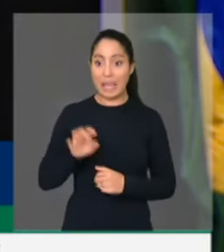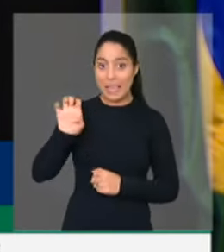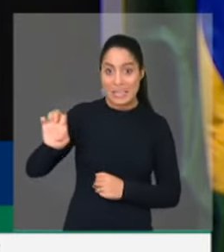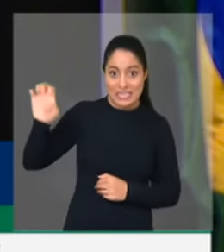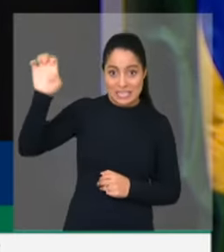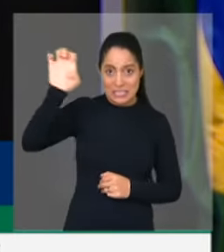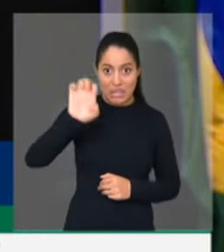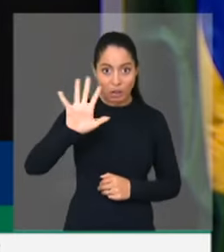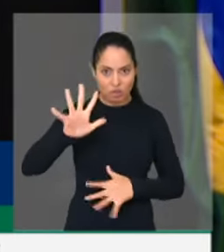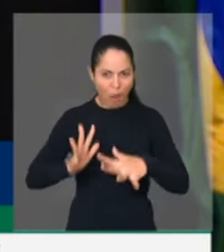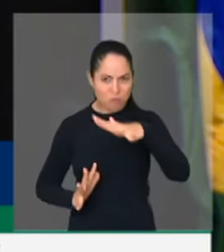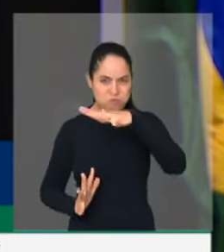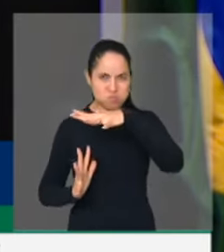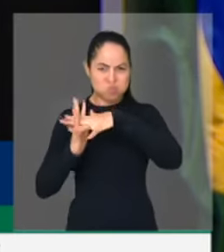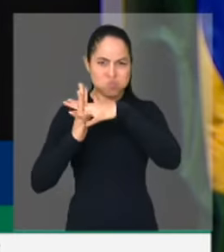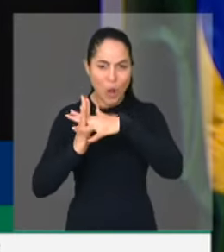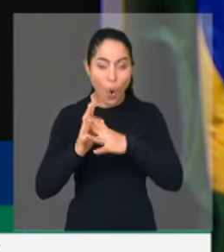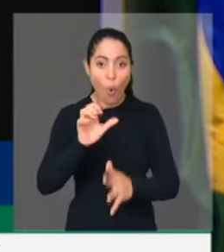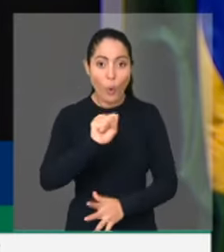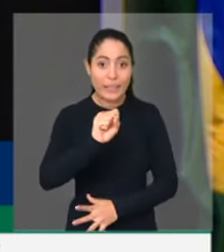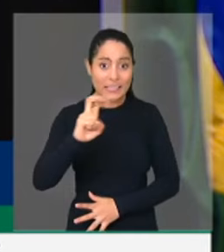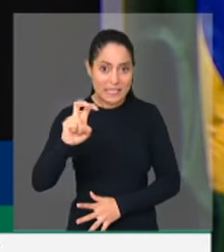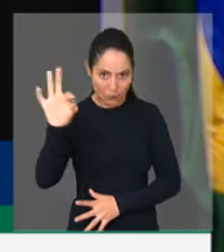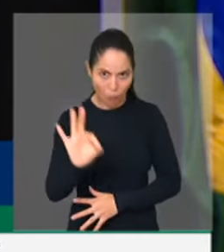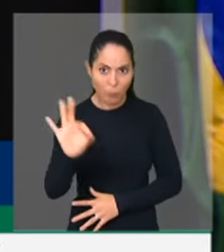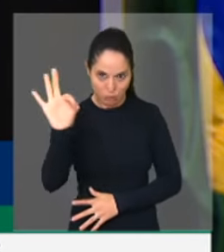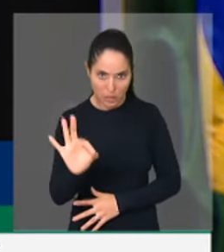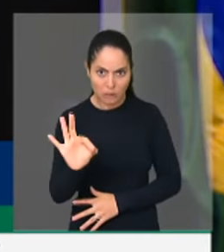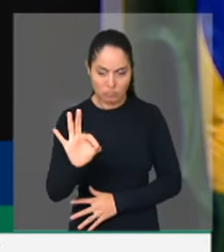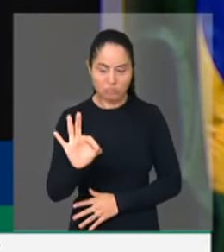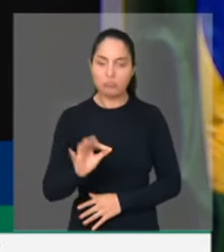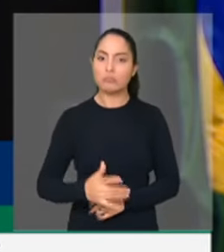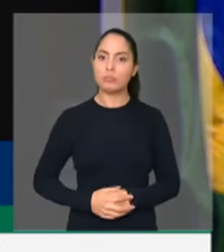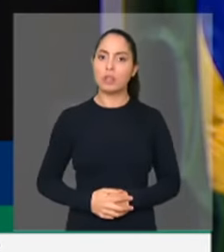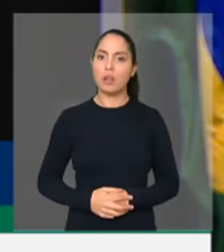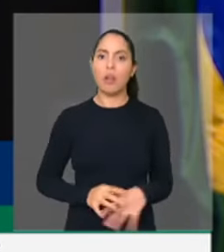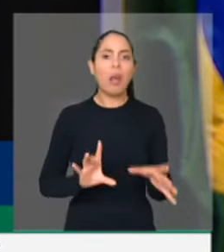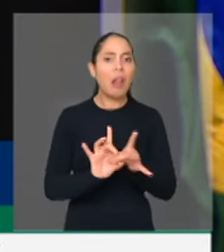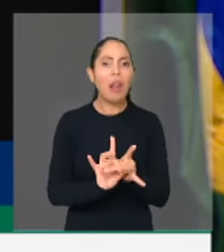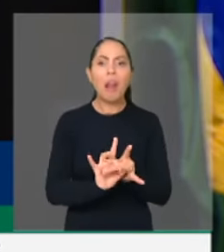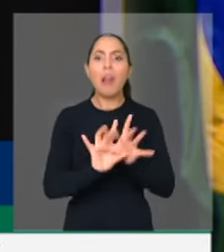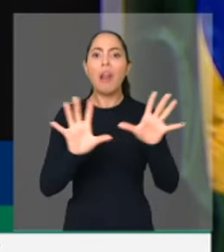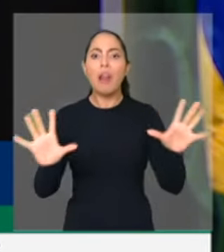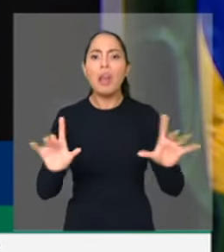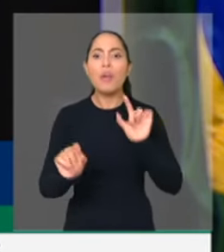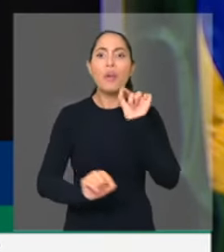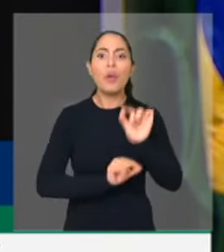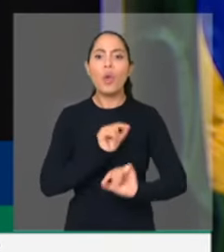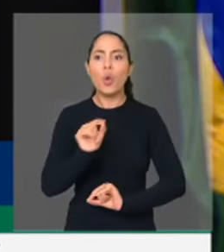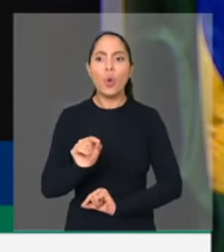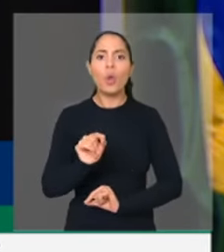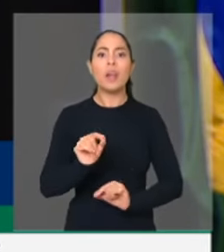OCUPAÇÃO.... DE 85% SEJAM AUTOMATICAMENTE SUSPENSAS... AS CIRURGIAS ELETIVAS NOS HOSPITAIS PÚBLICOS E PRIVADOS... E SEPZ NADA DISSO OS PROCEDIMENTOS DE URGÊNCIA